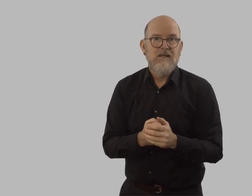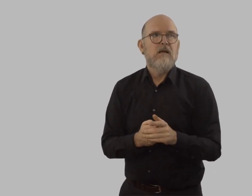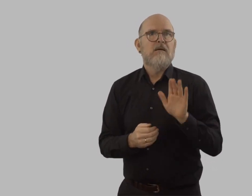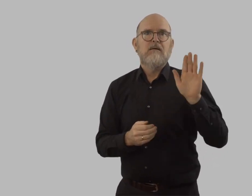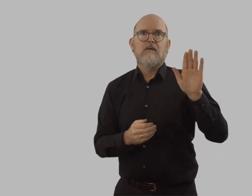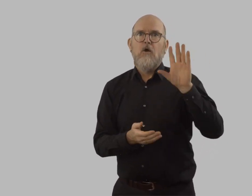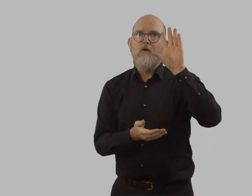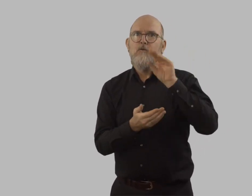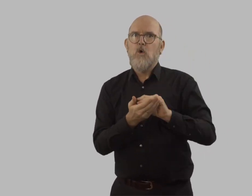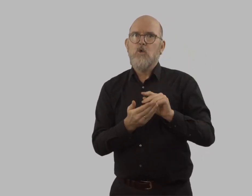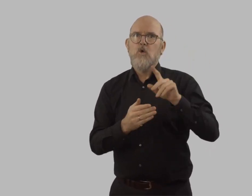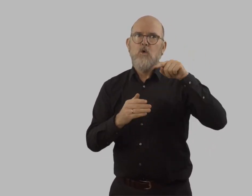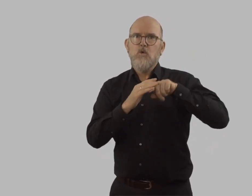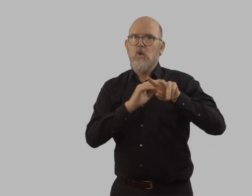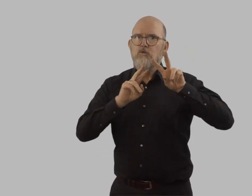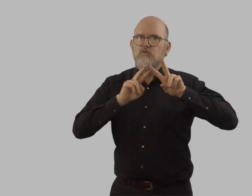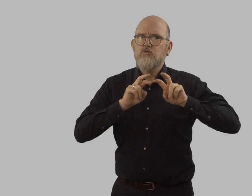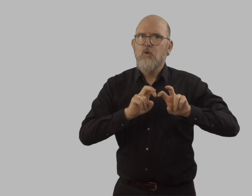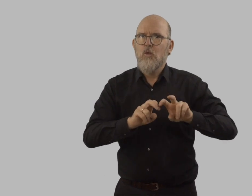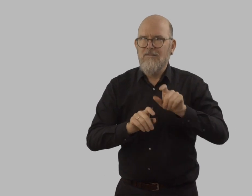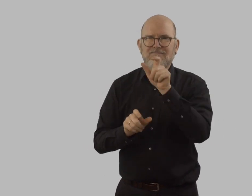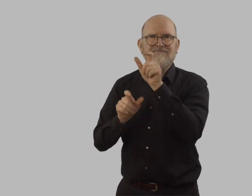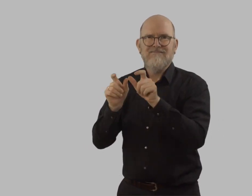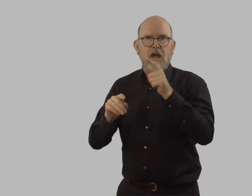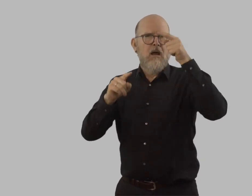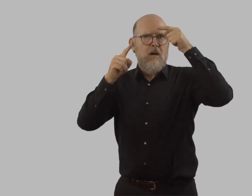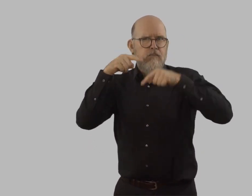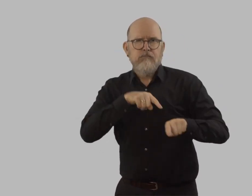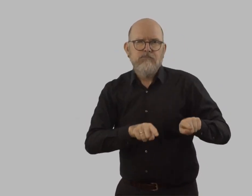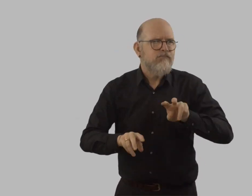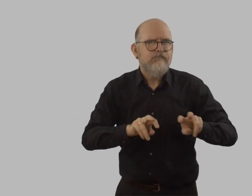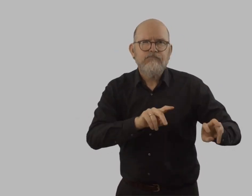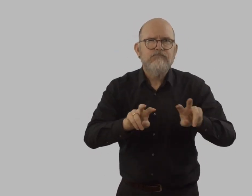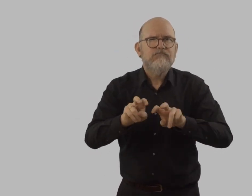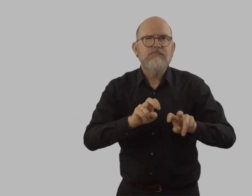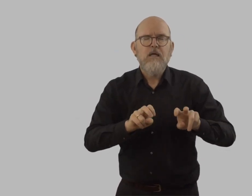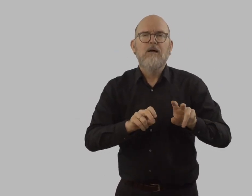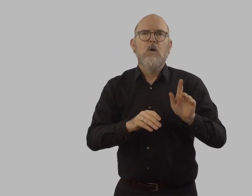Bei einer Wohnungsdurchsuchung fanden Ermittler